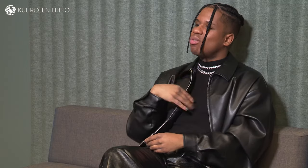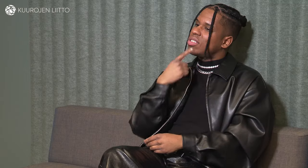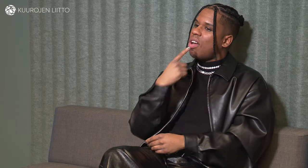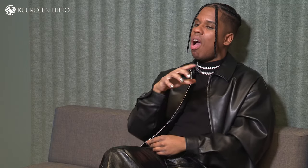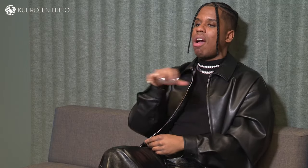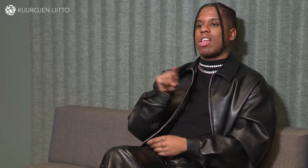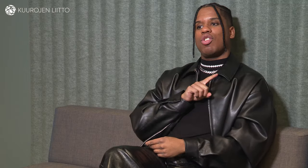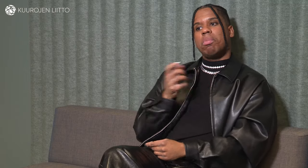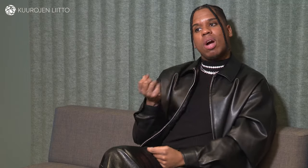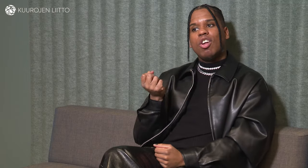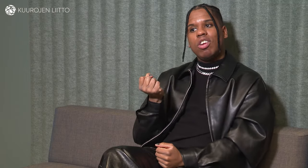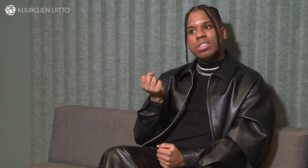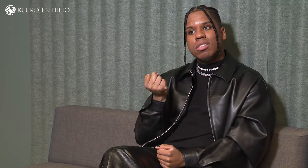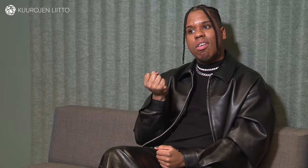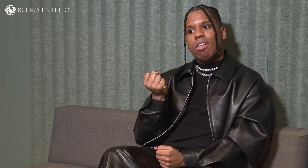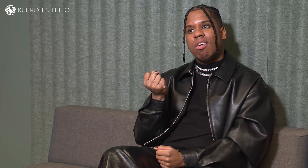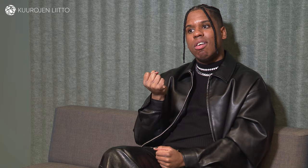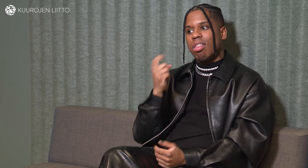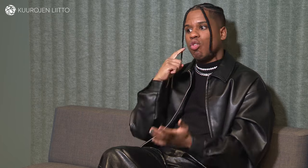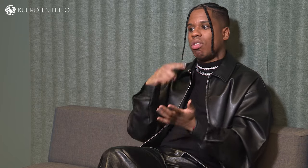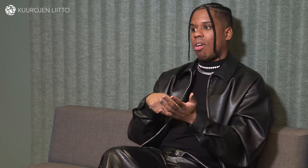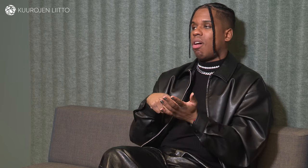Haluaisin sanoa lapsille ja nuorille, että teillä kaikilla on mahdollisuus.